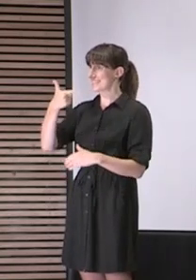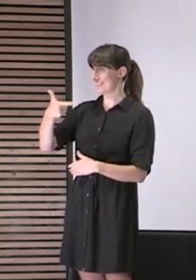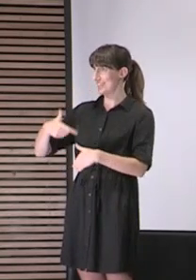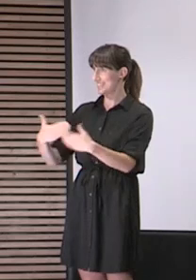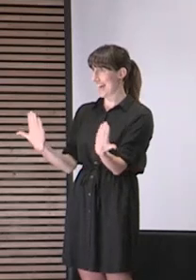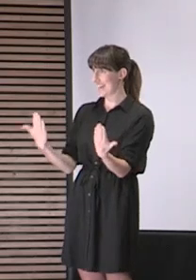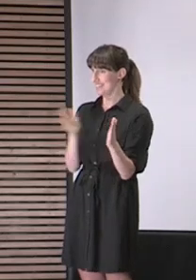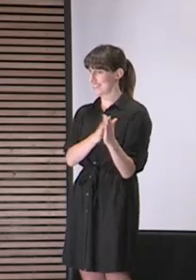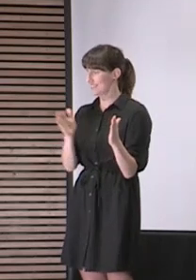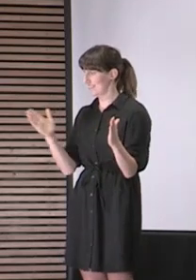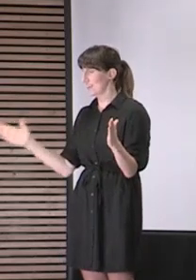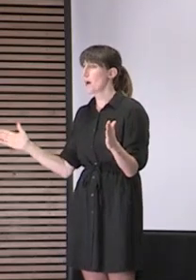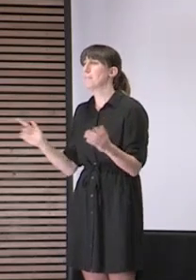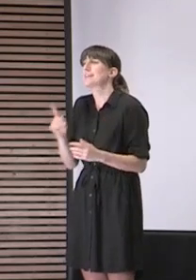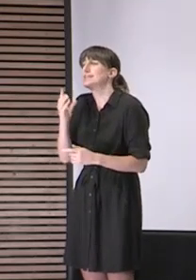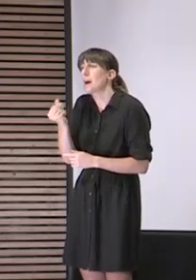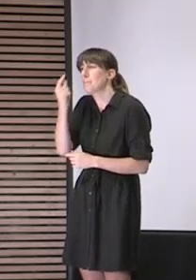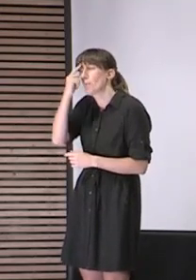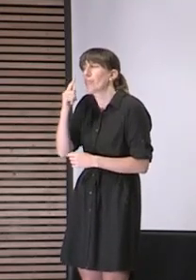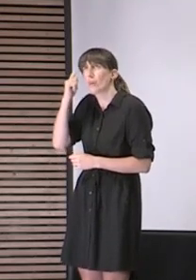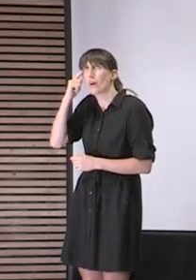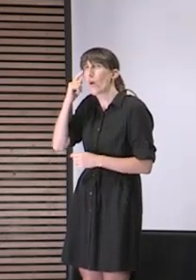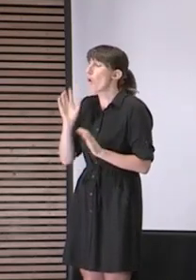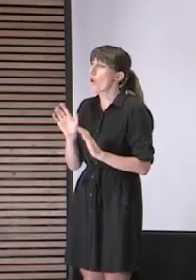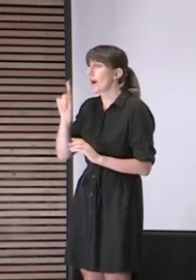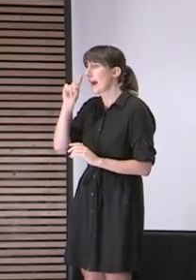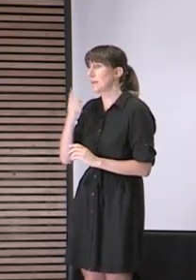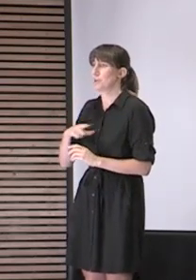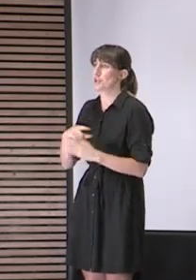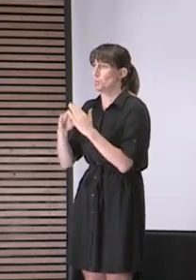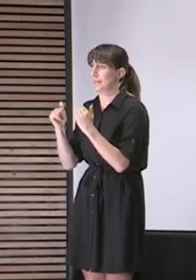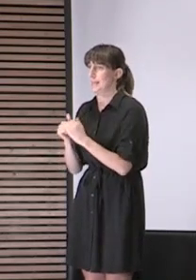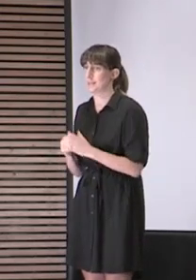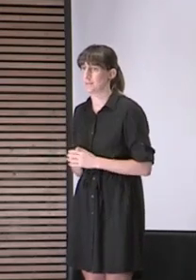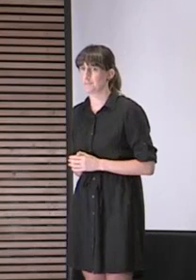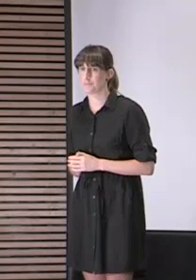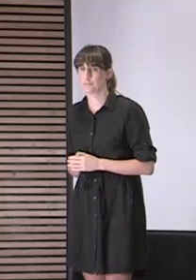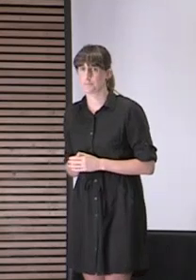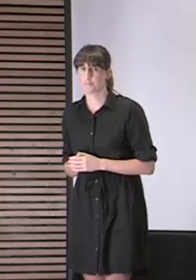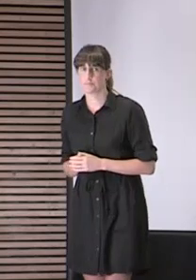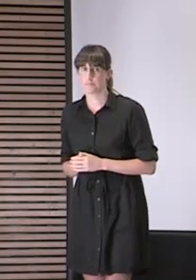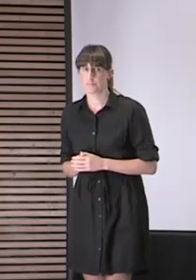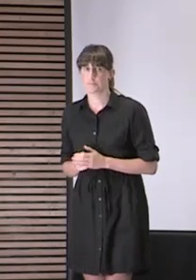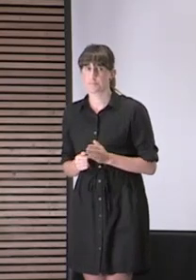creen que un fin de semana es diferente a cualquier otro día. Pruebas basadas en la comunidad,